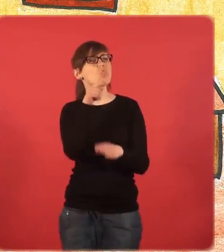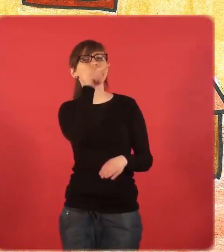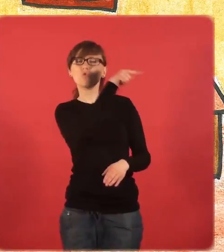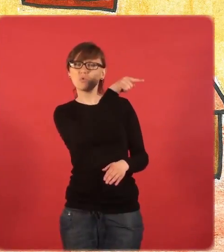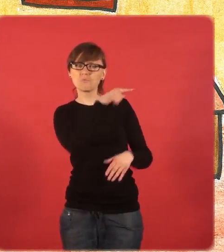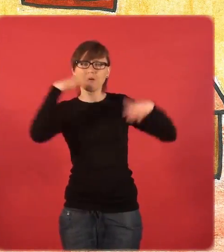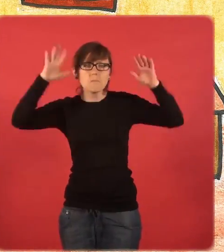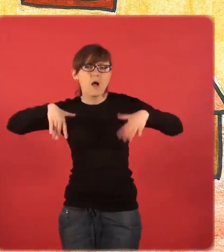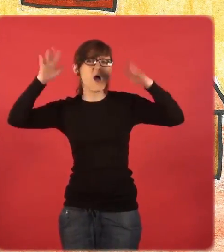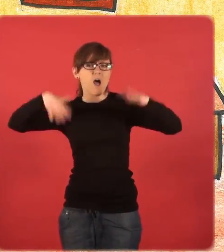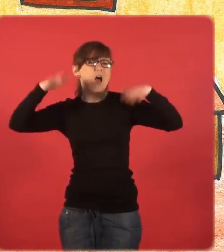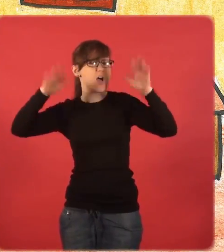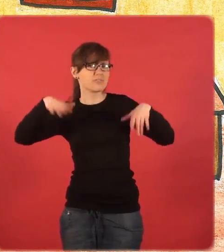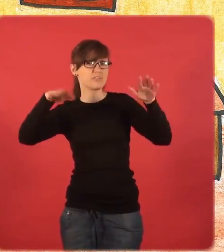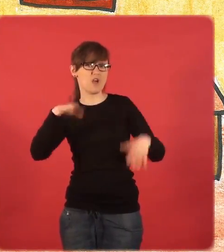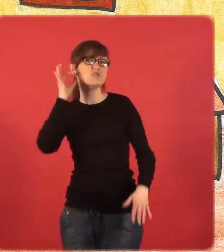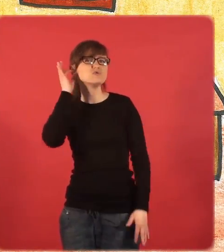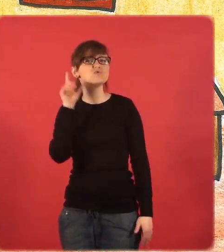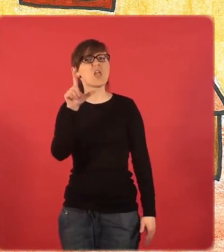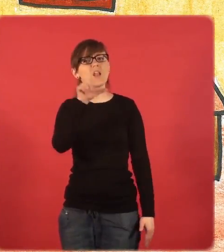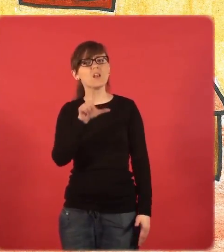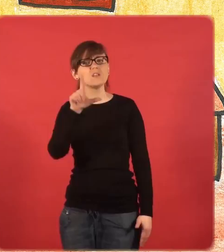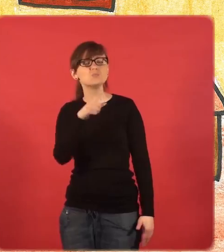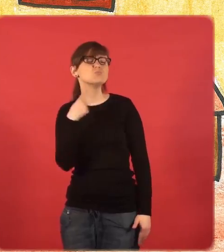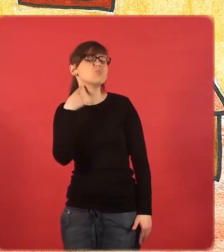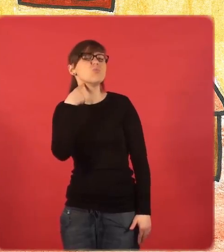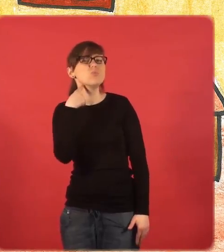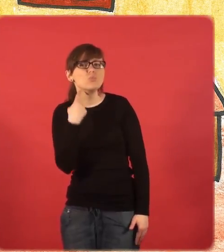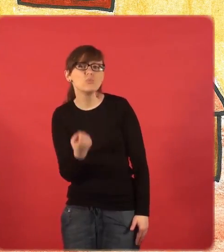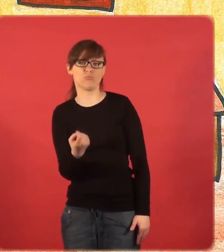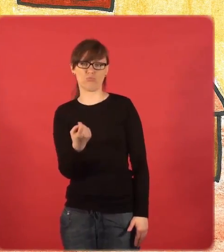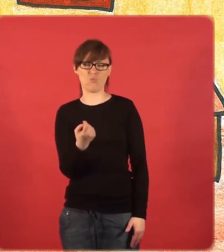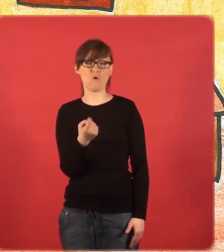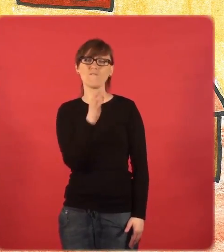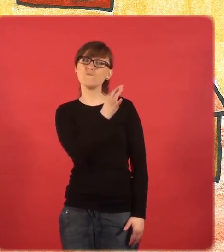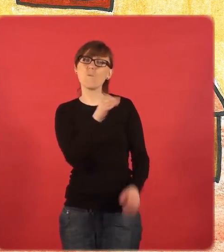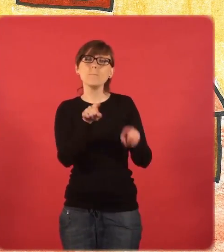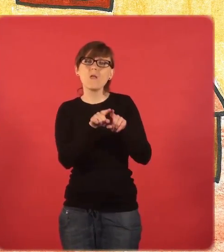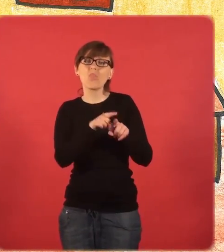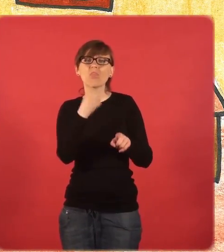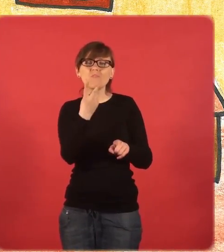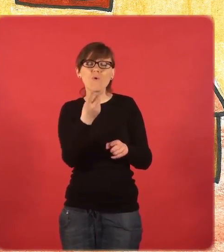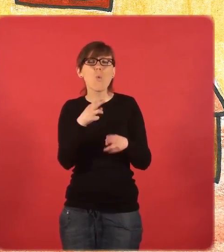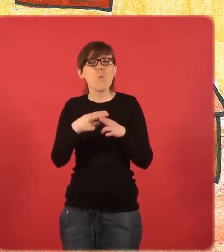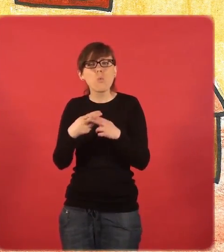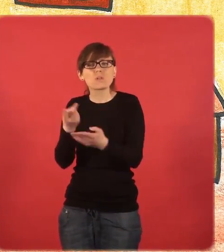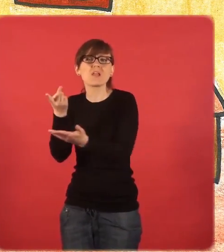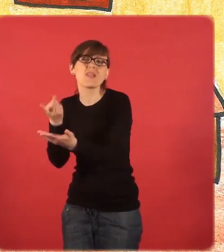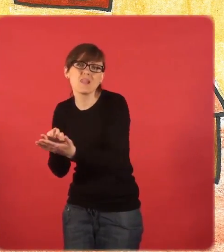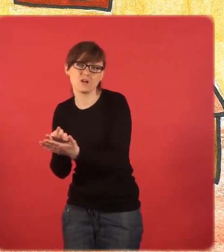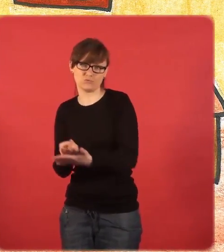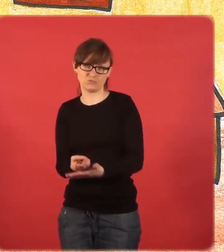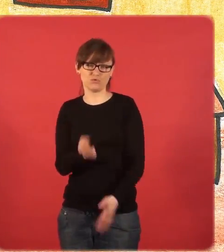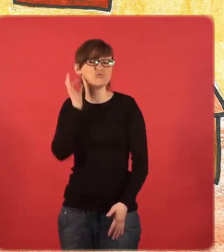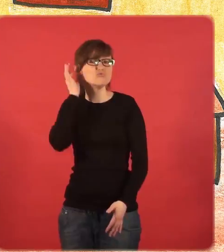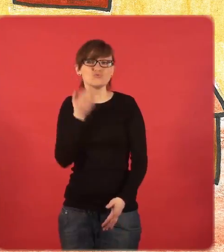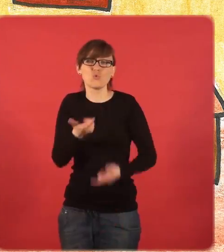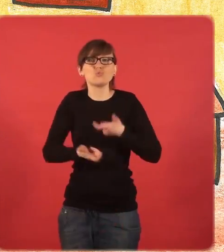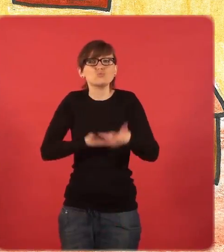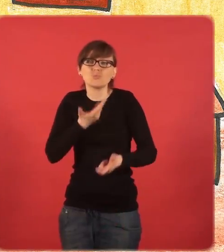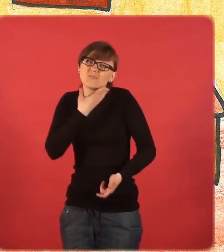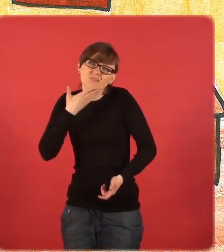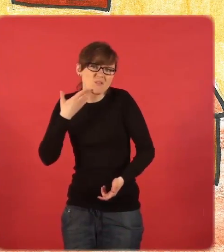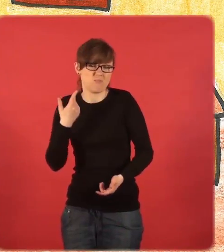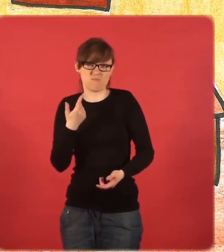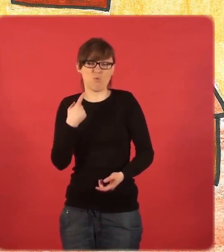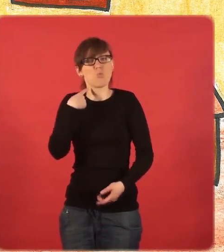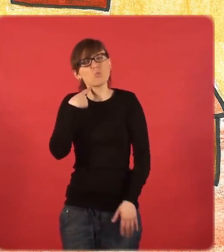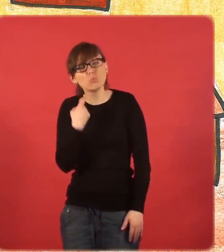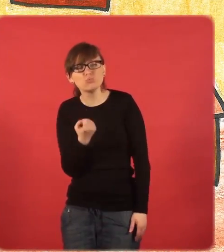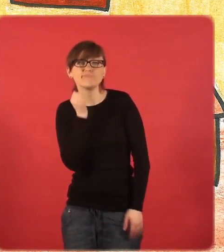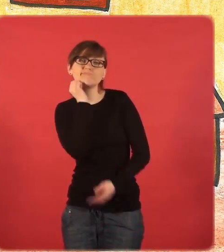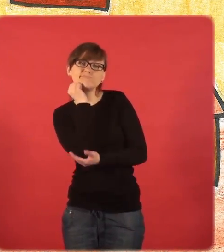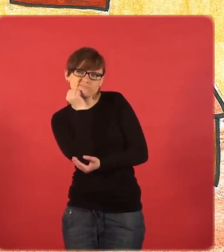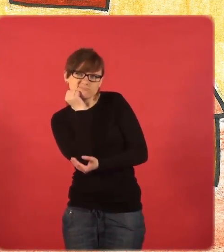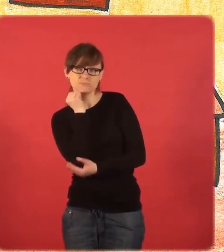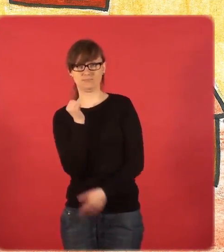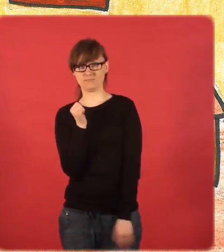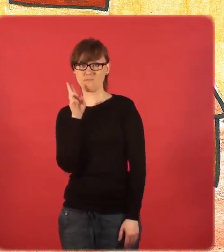Deszcze padał cały czas i Lisie cały czas się nudziło. Jej bracia byli chorzy i leżeli w łóżku.